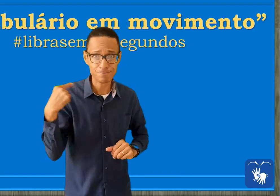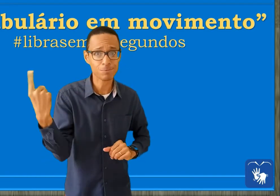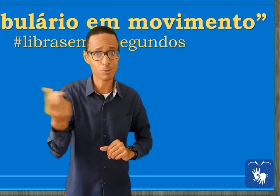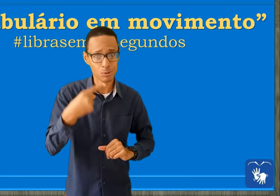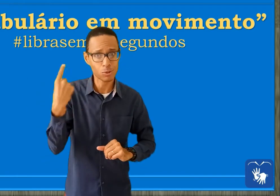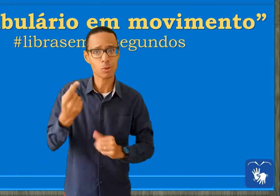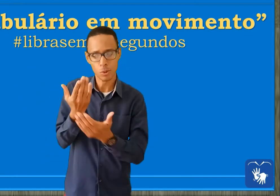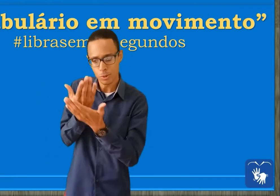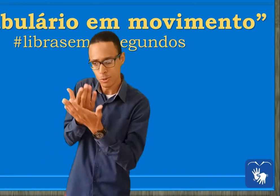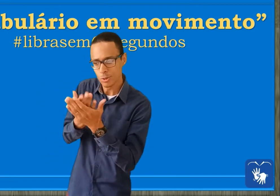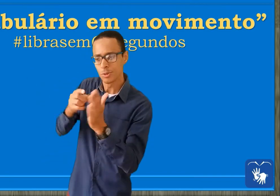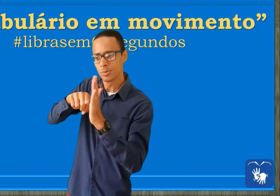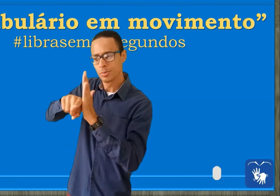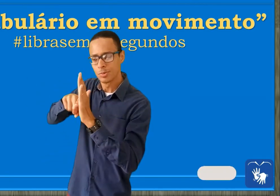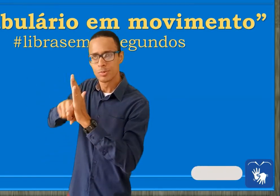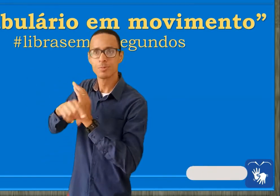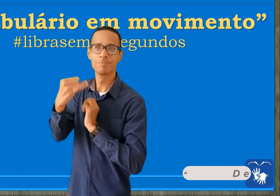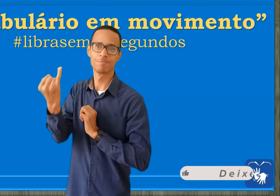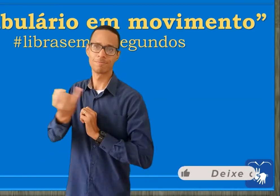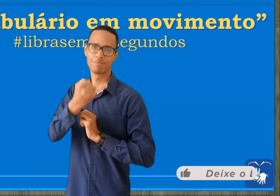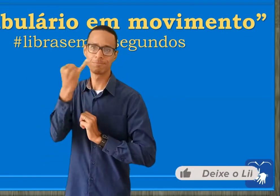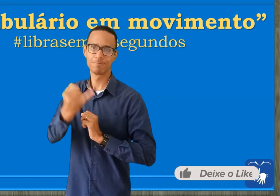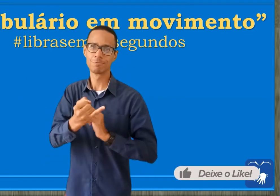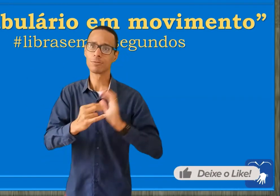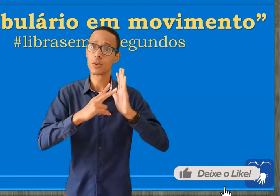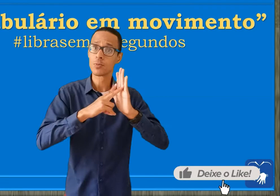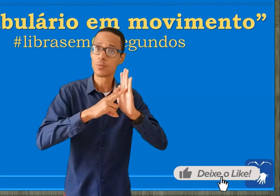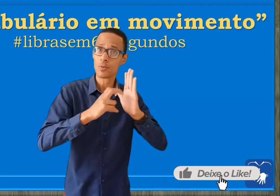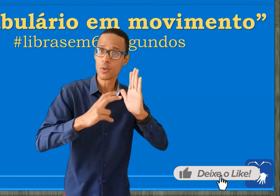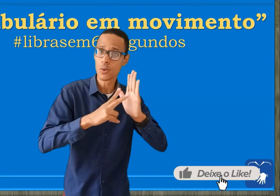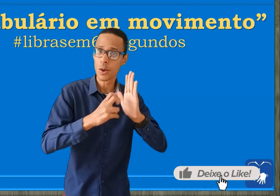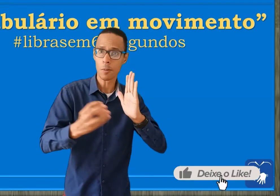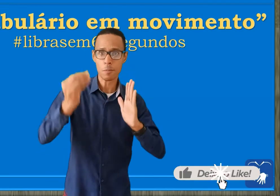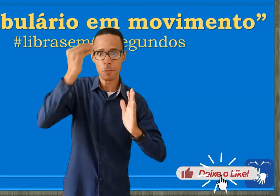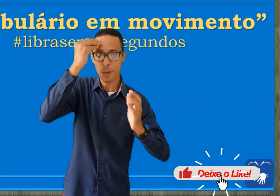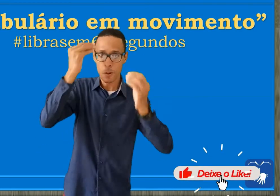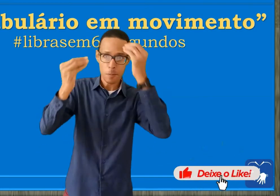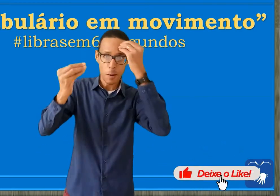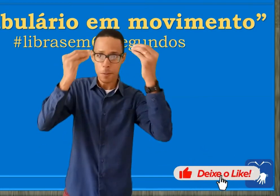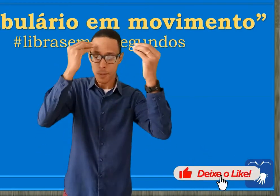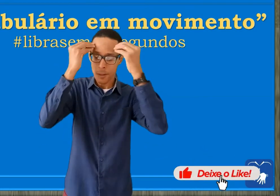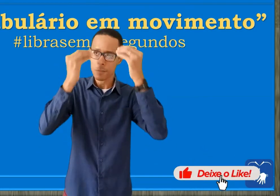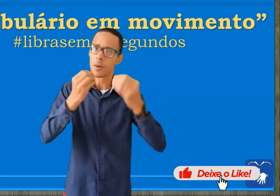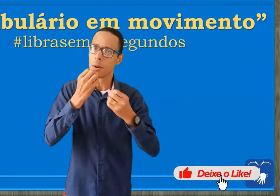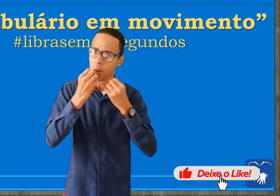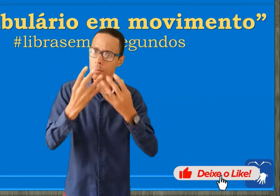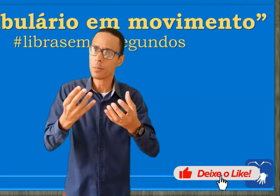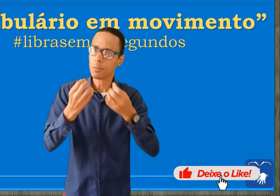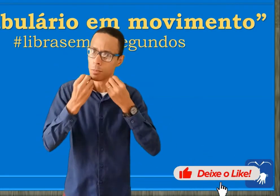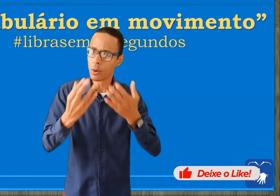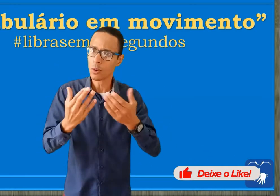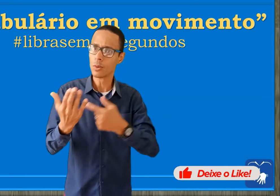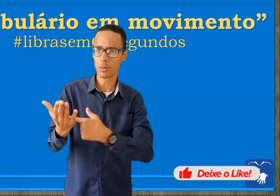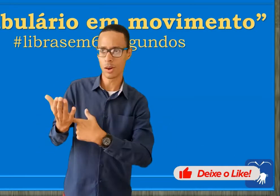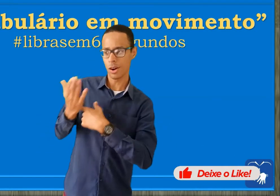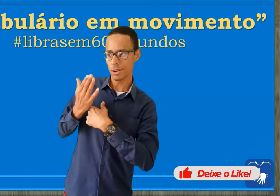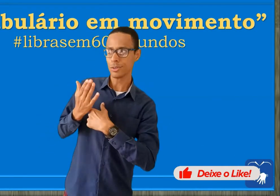Então, todos nós, ao aprender Língua de Sinais, consultamos e aumentamos o nosso arcabouço lexical